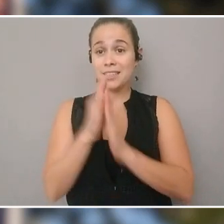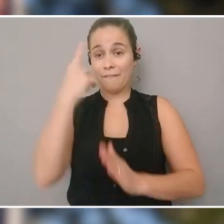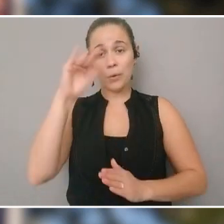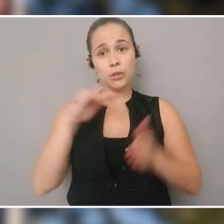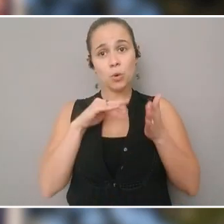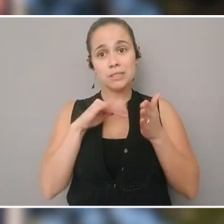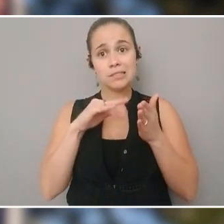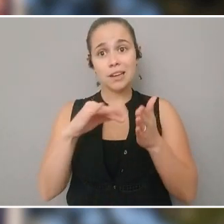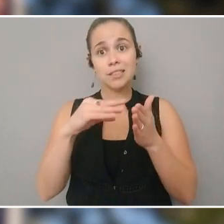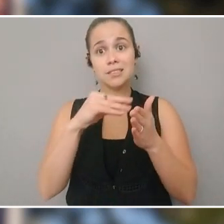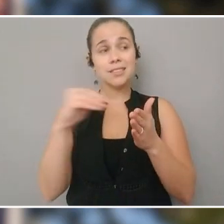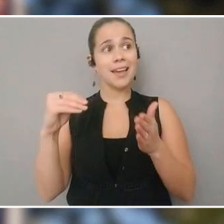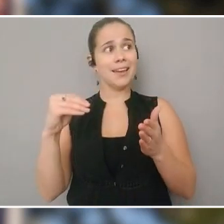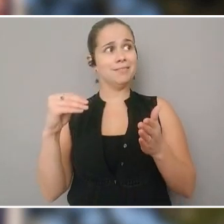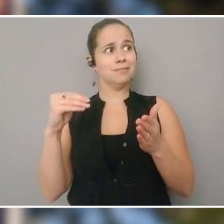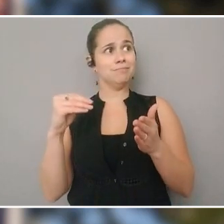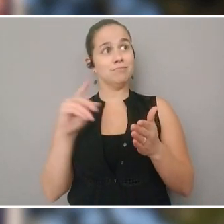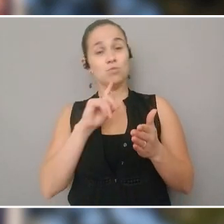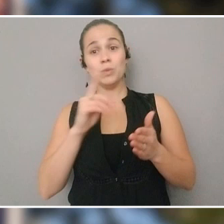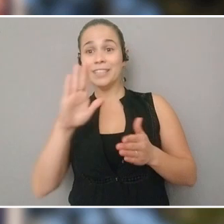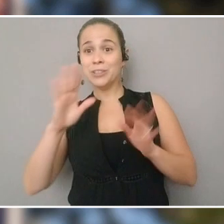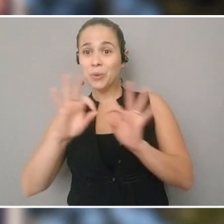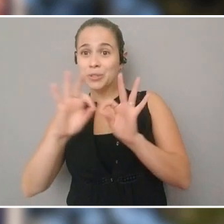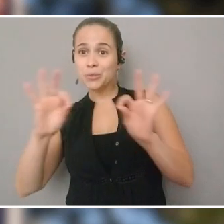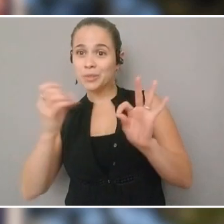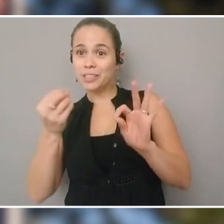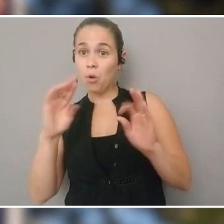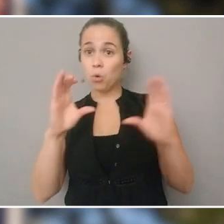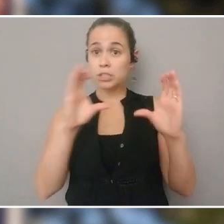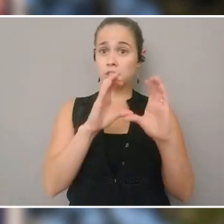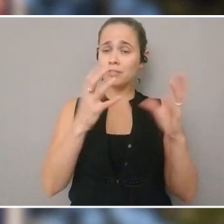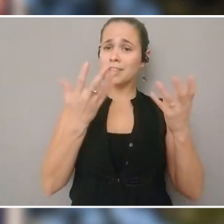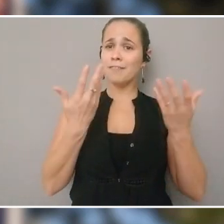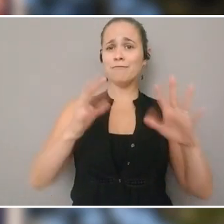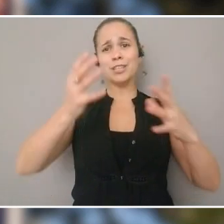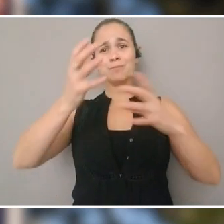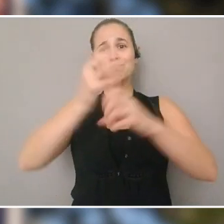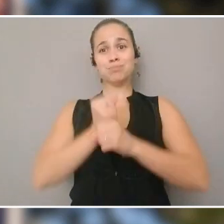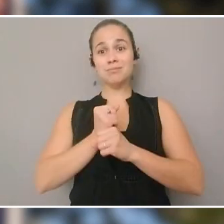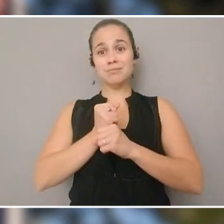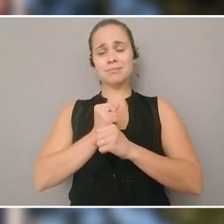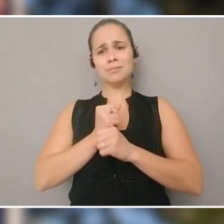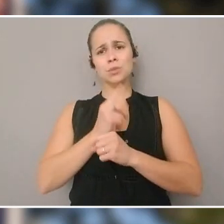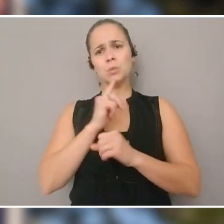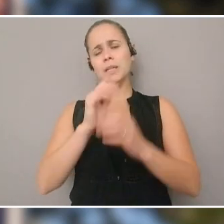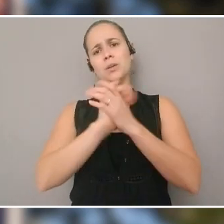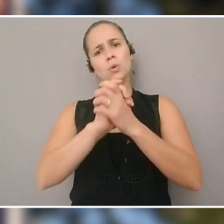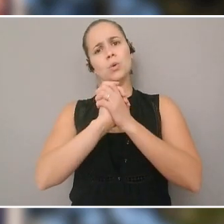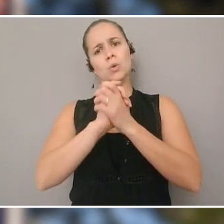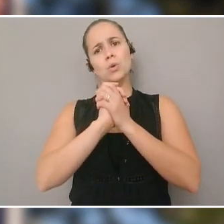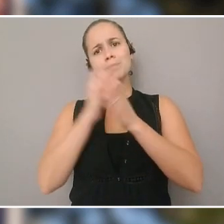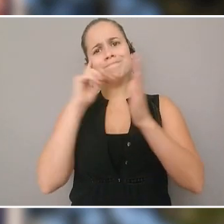en última instancia, título o certificado